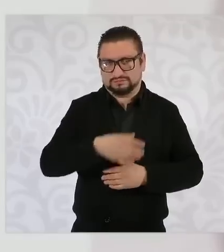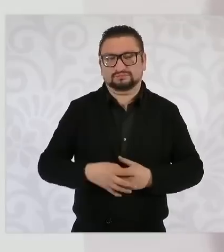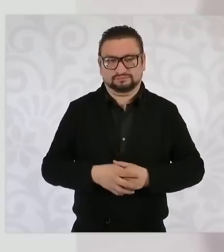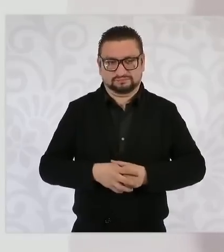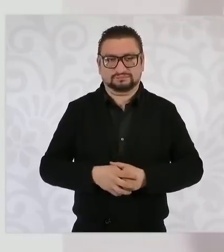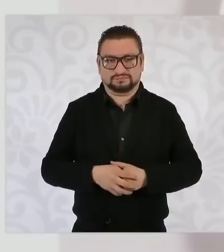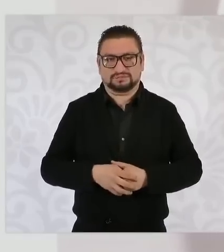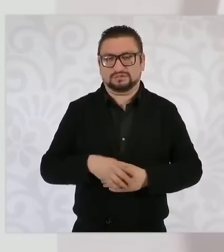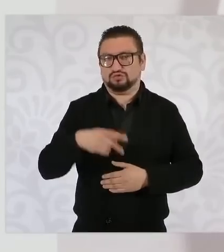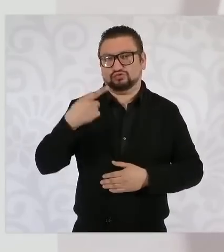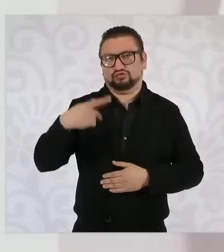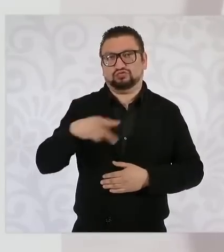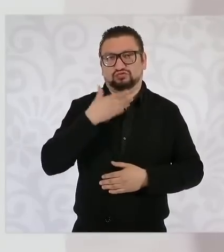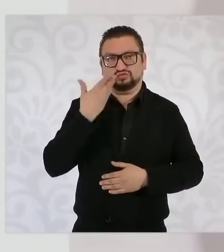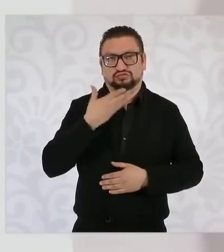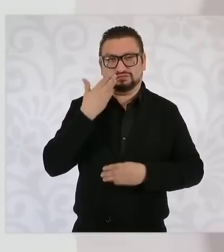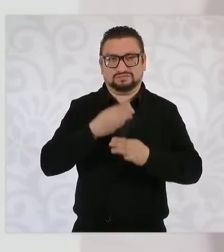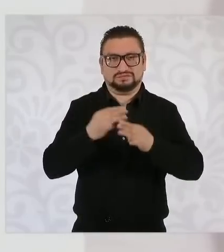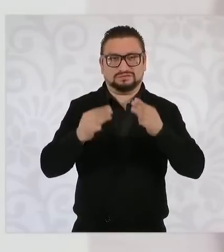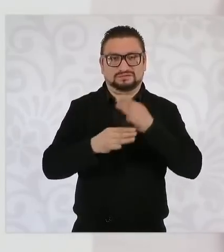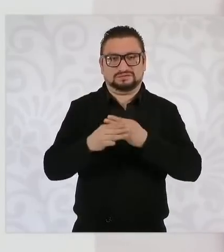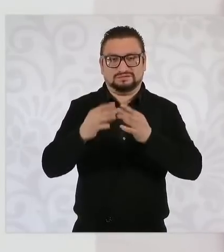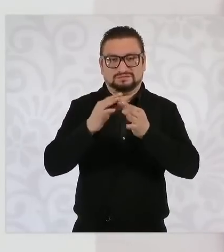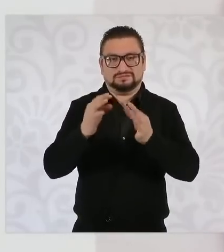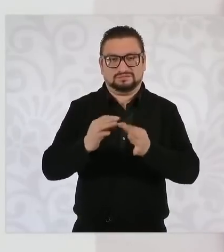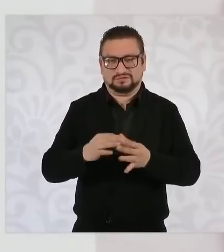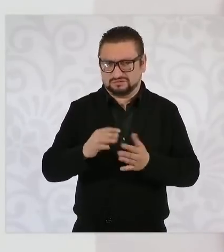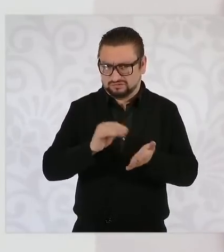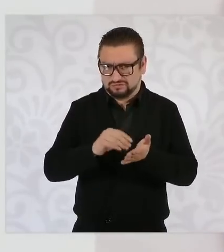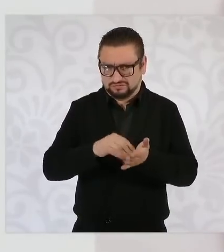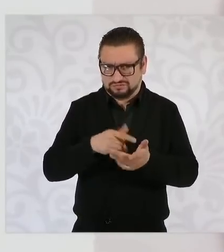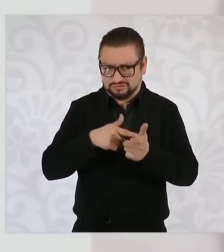parte de su materia que daba no s si todavía la das en el posgrado de